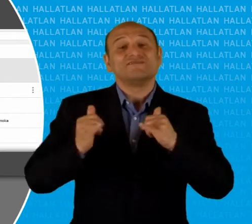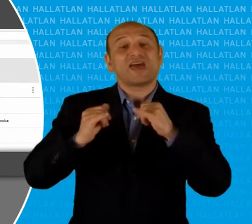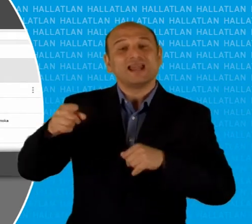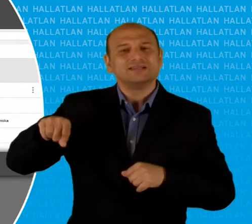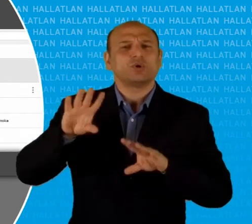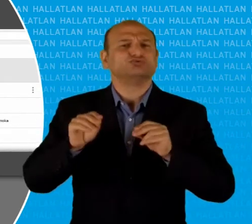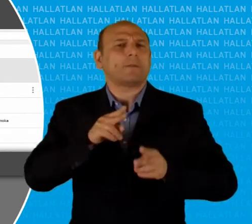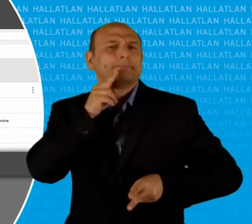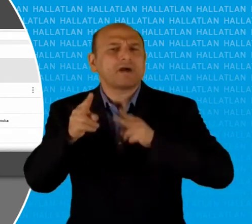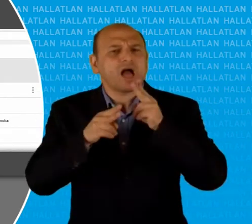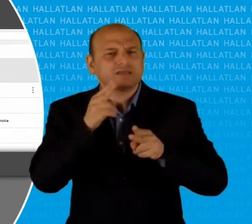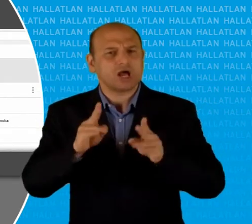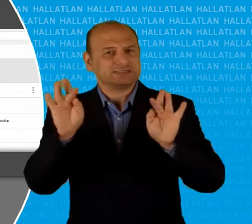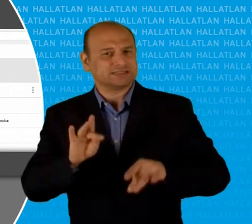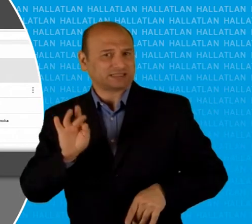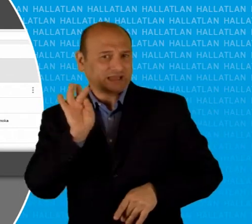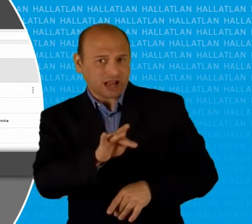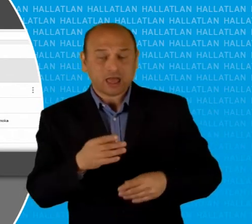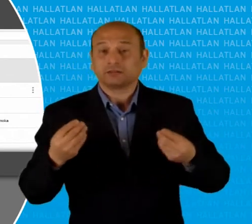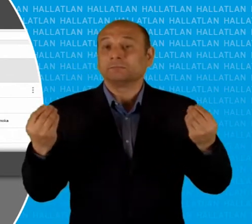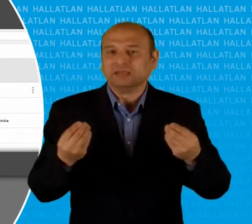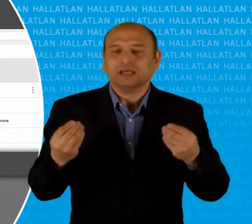ám a fejlesztők részéről elég sok panasz is éri a céget,